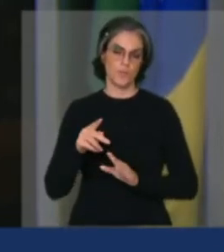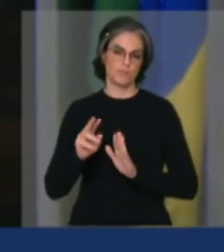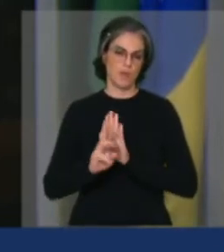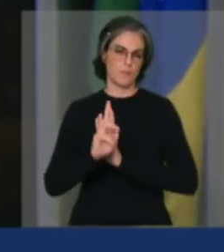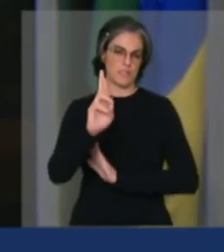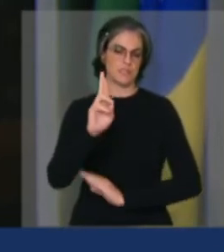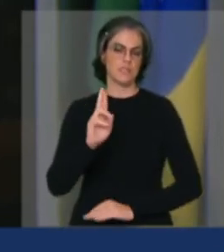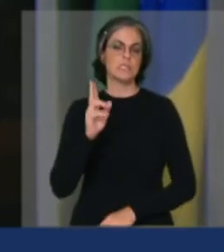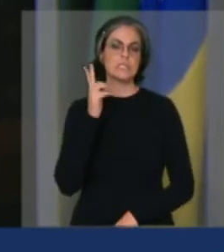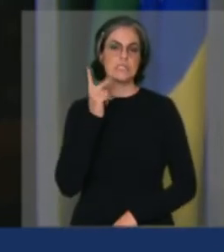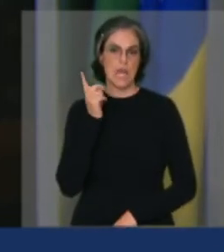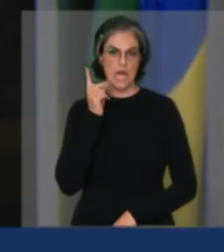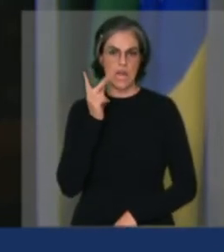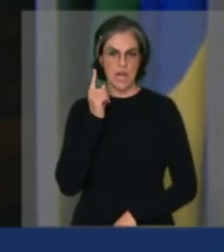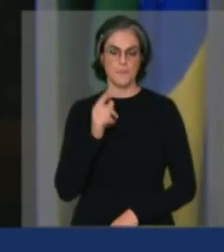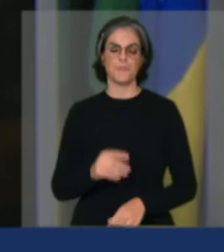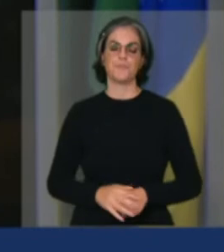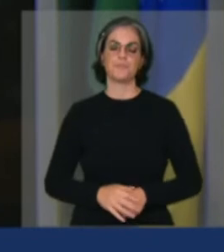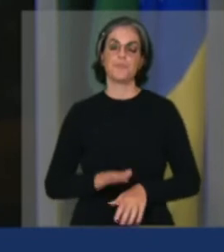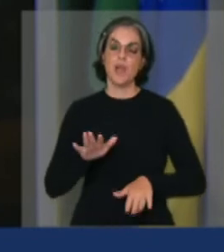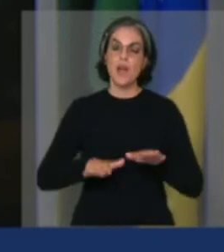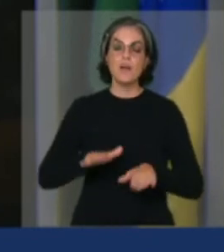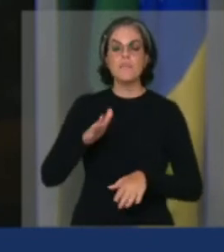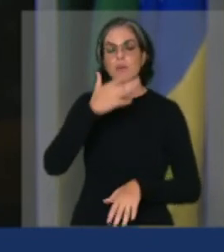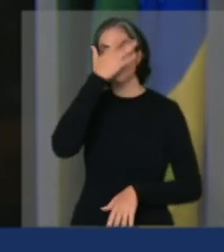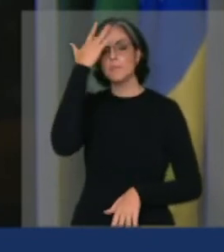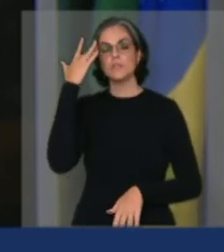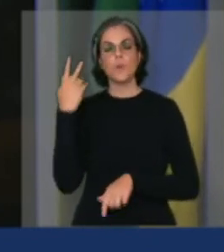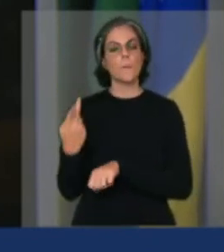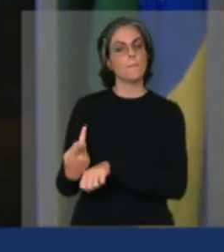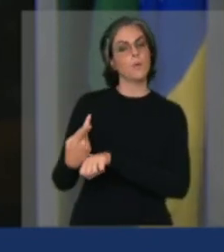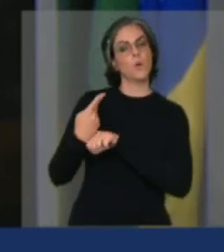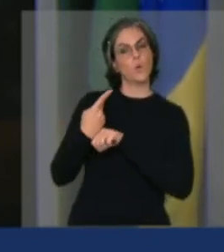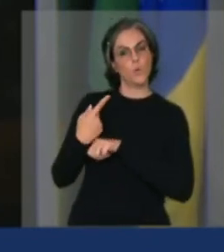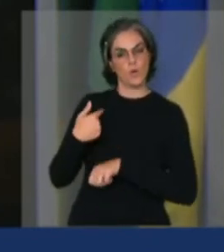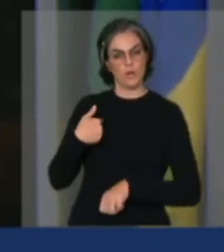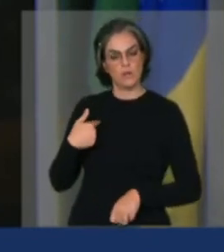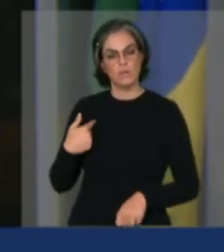VEZES, SOU PROCURADO POR PESSOAS, POR INSTITUIÇÃO, OU ORGANIZAÇÕES DA SOCIEDADE CIVIL, E NESTAS ÚLTIMA